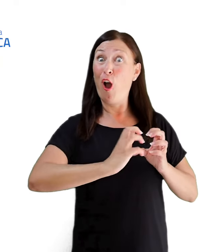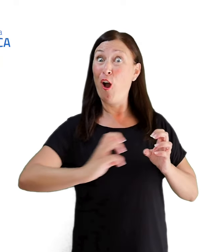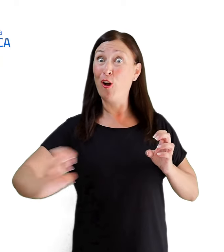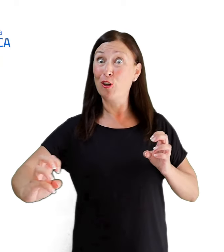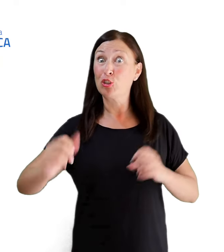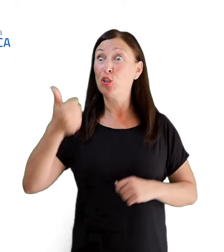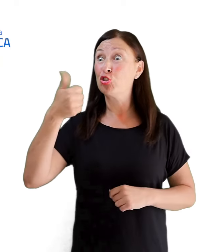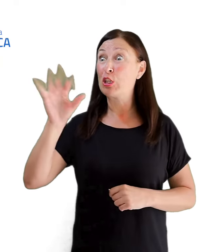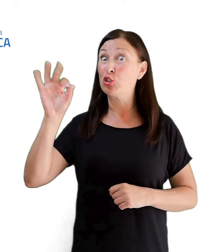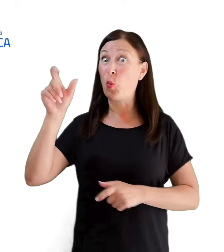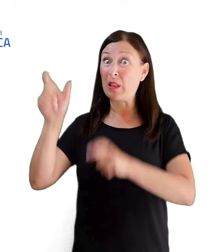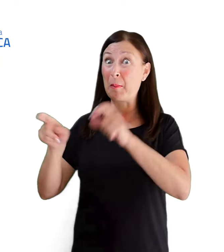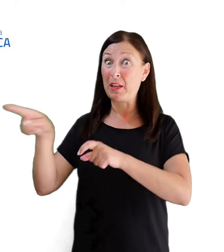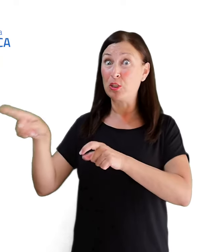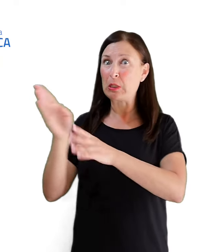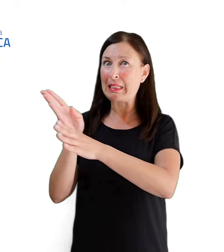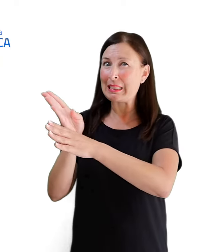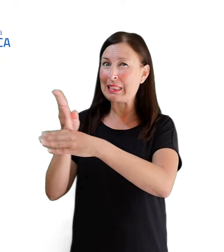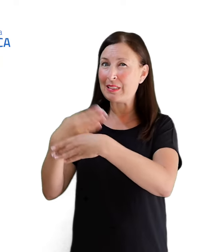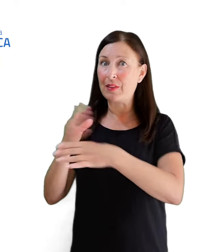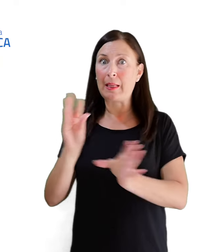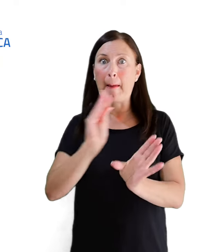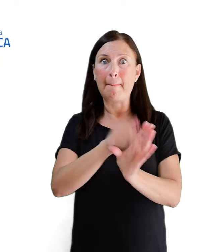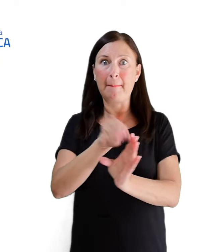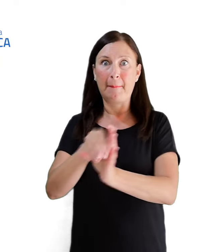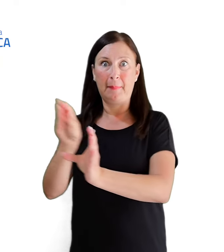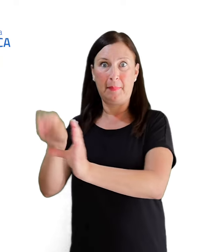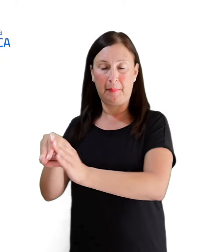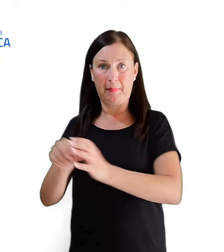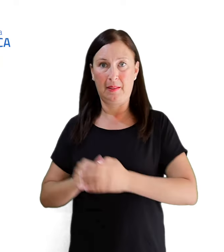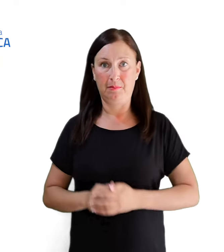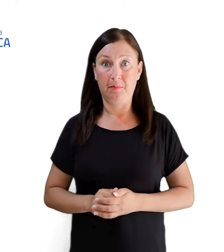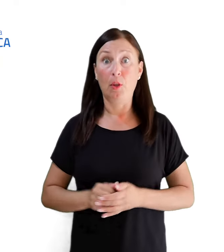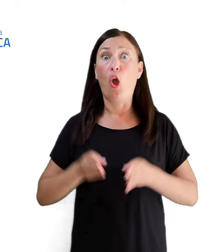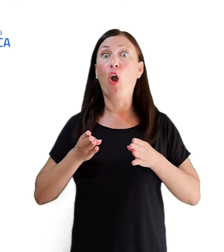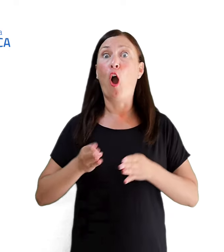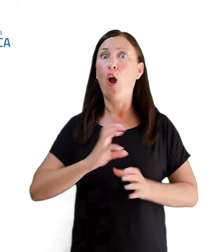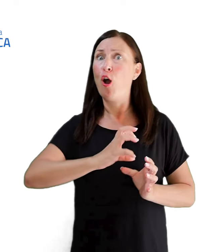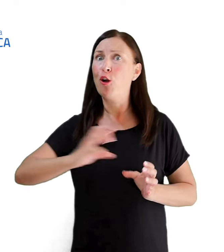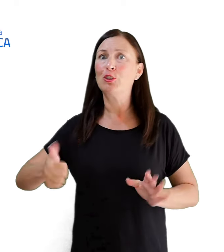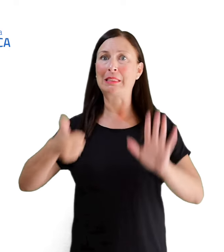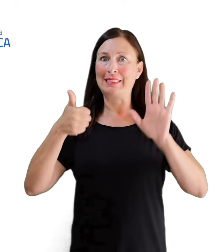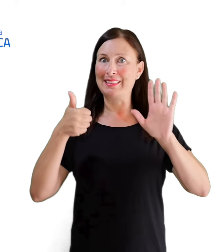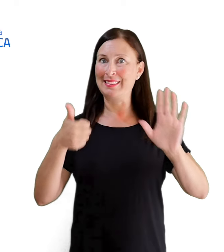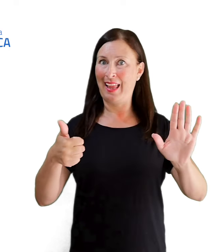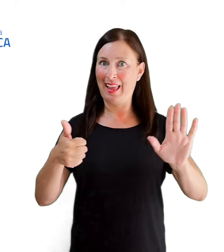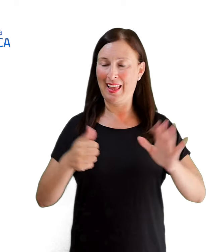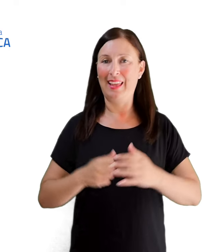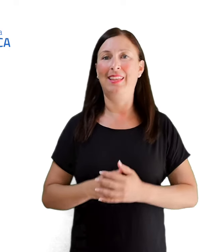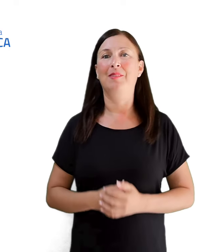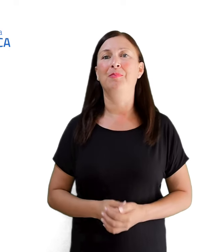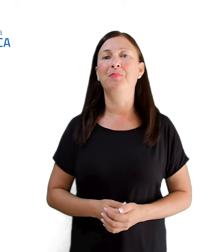150 persone verranno suddivise per 6 corsi